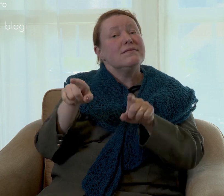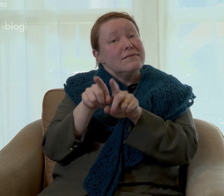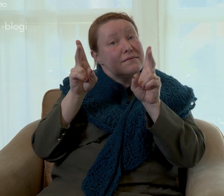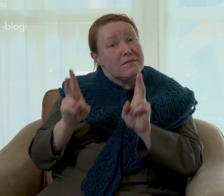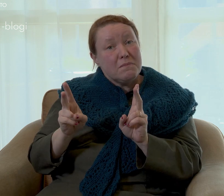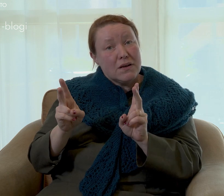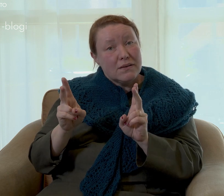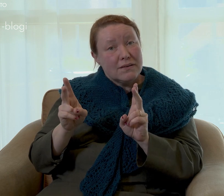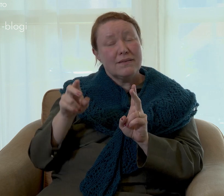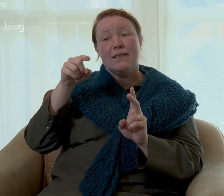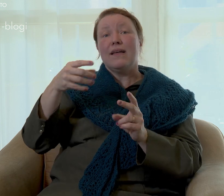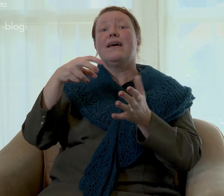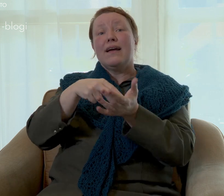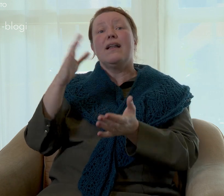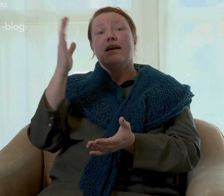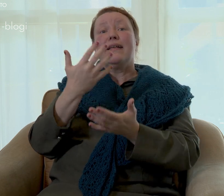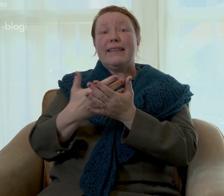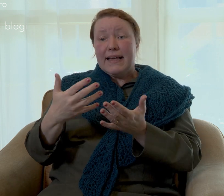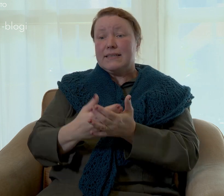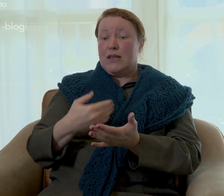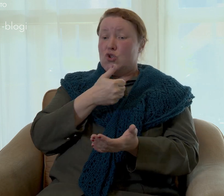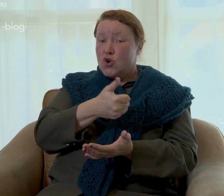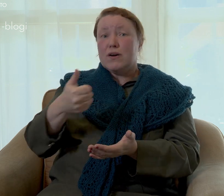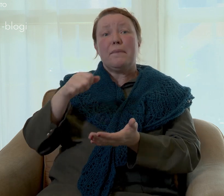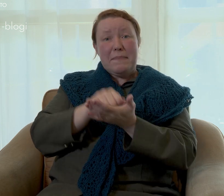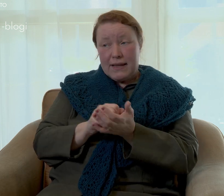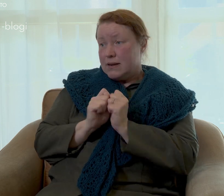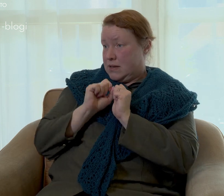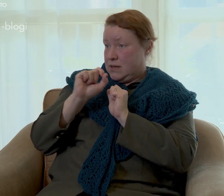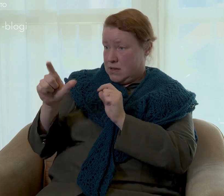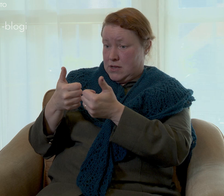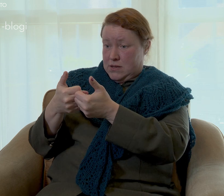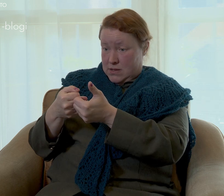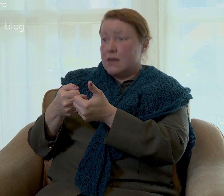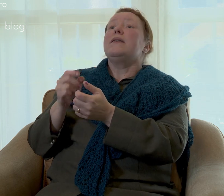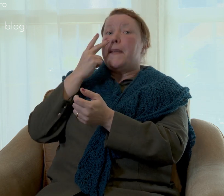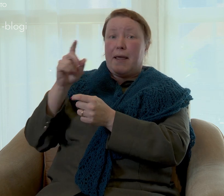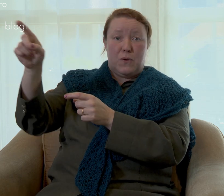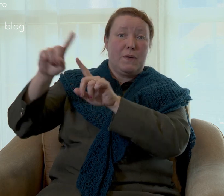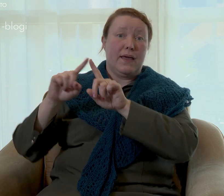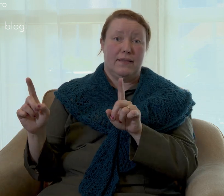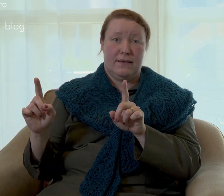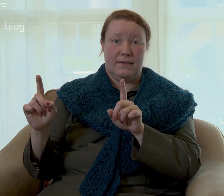Reaaliaikainen teksti tarkoittaa juuri samaa, - sillä se tulee joka painalluksella heti näkyviin.